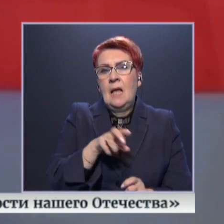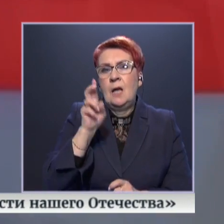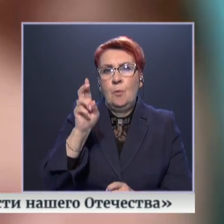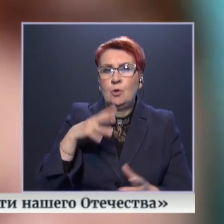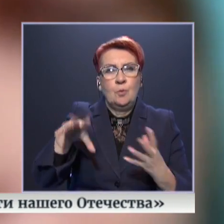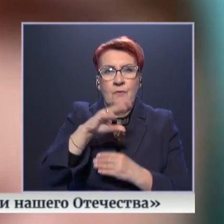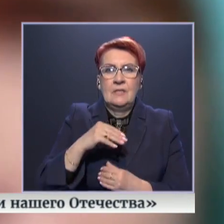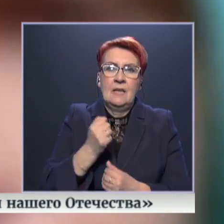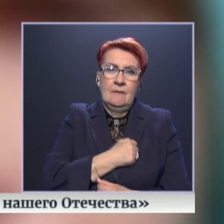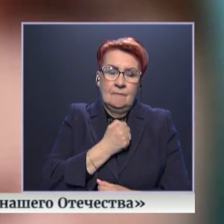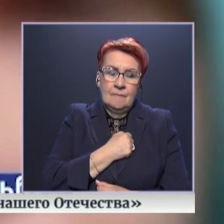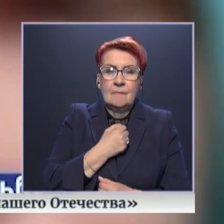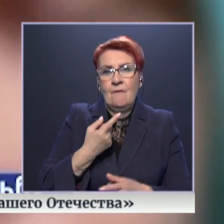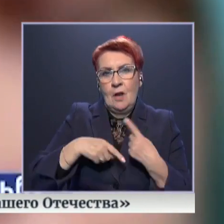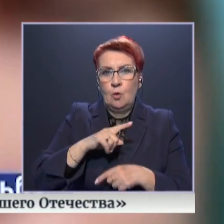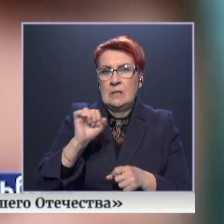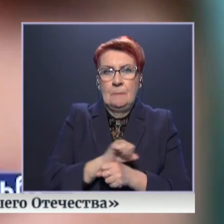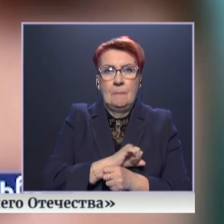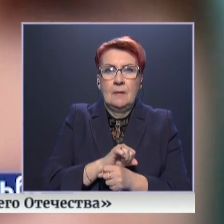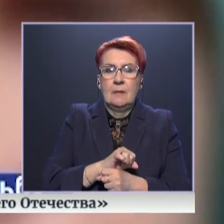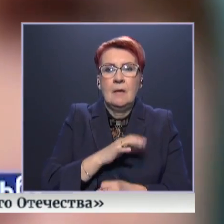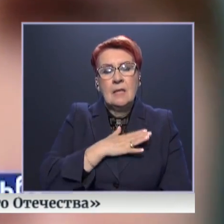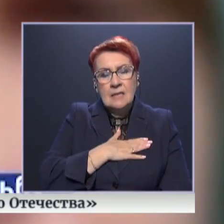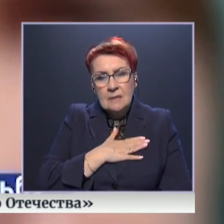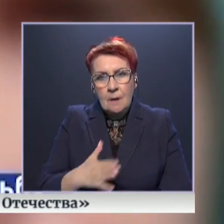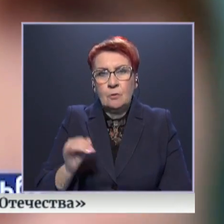Большое спасибо